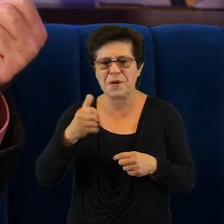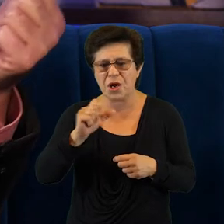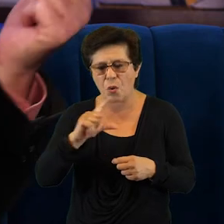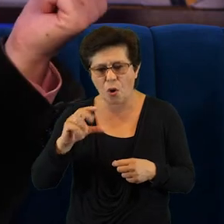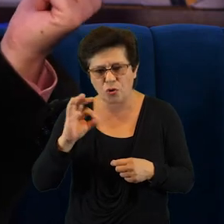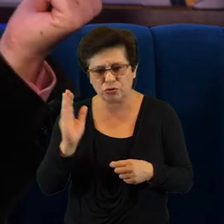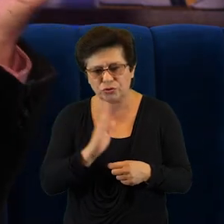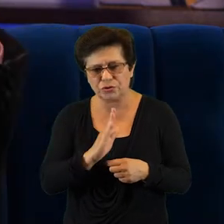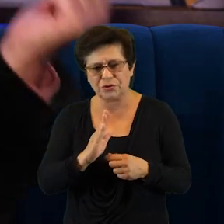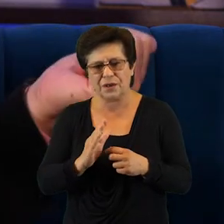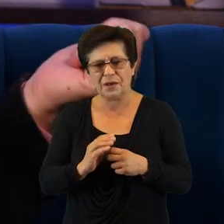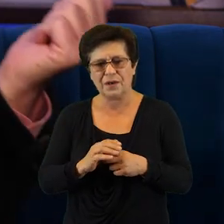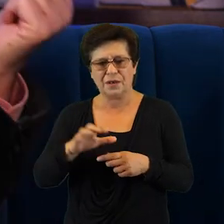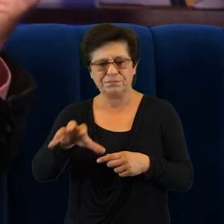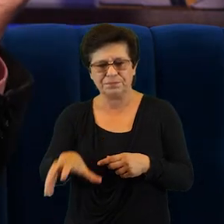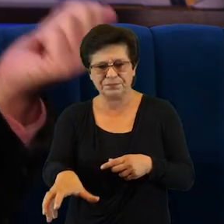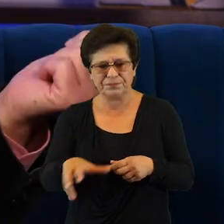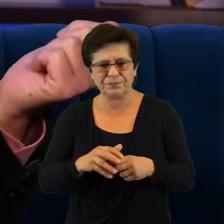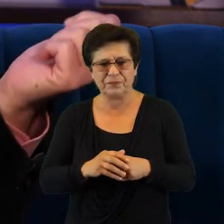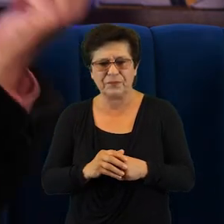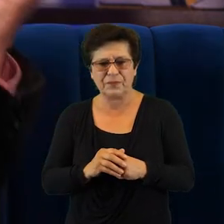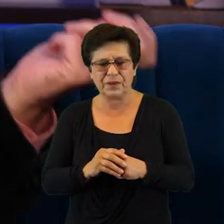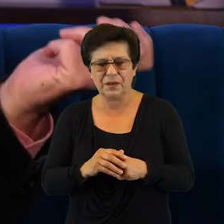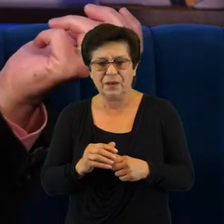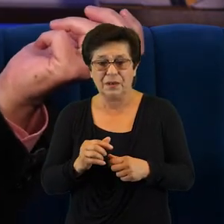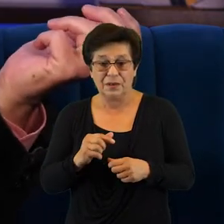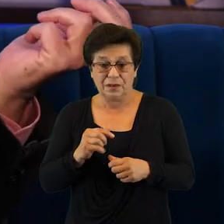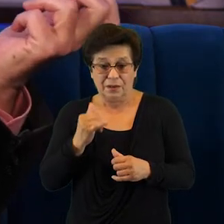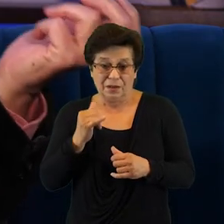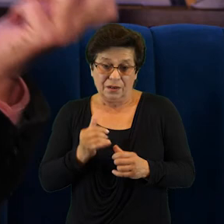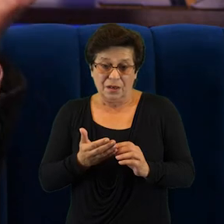Zanim zajmiemy się Słonimskim,